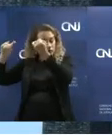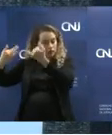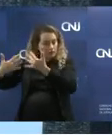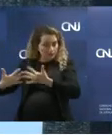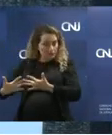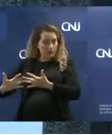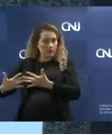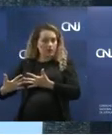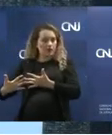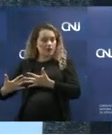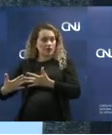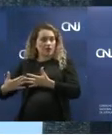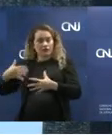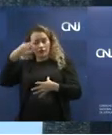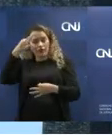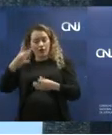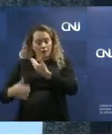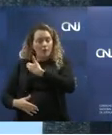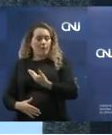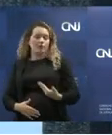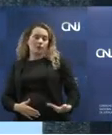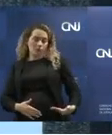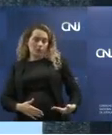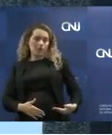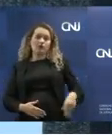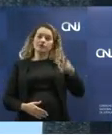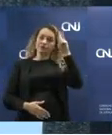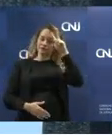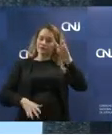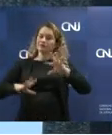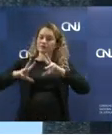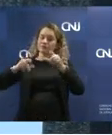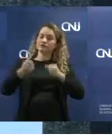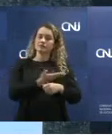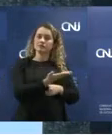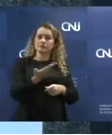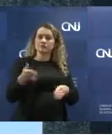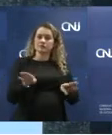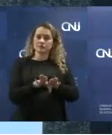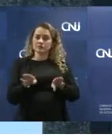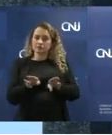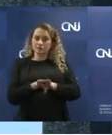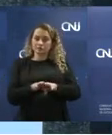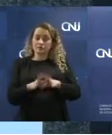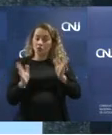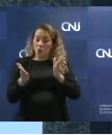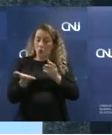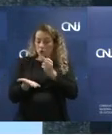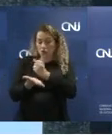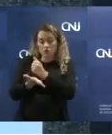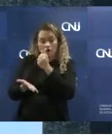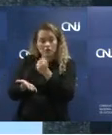Eu lembraria também aos senhores que a atividade notarial hoje ela representa um grande passo no avanço.